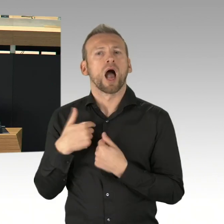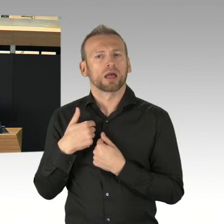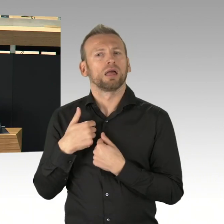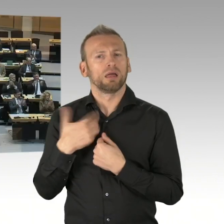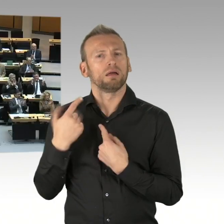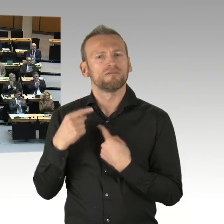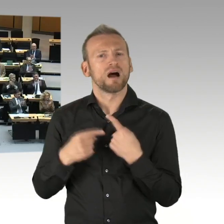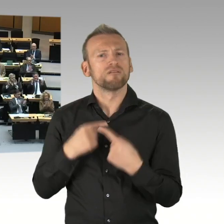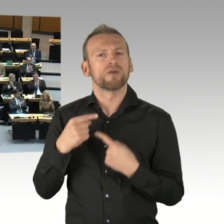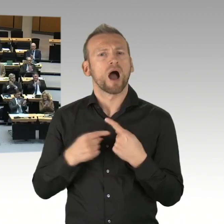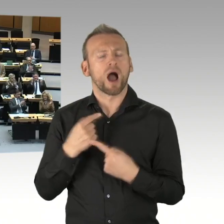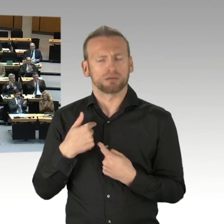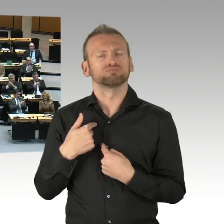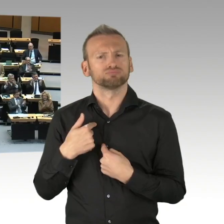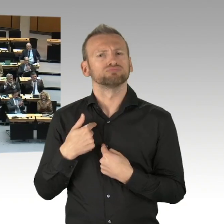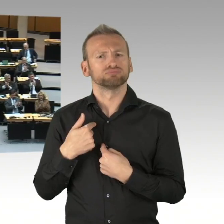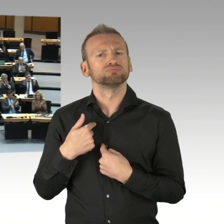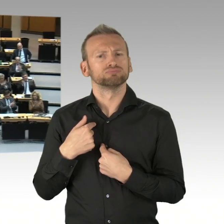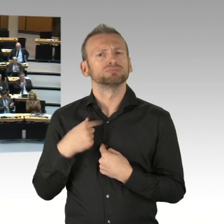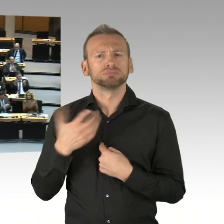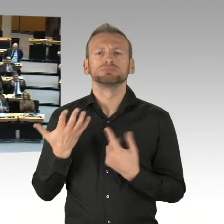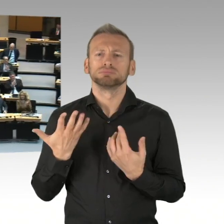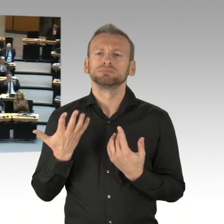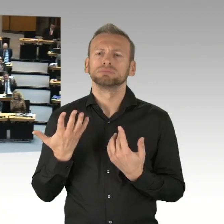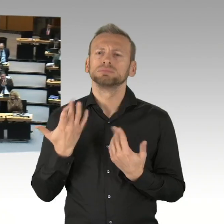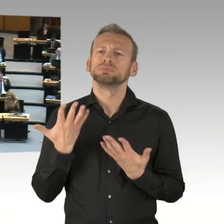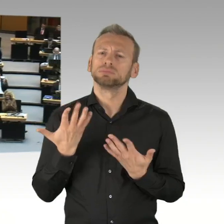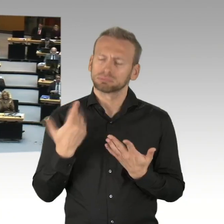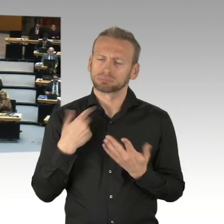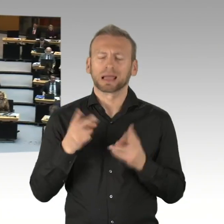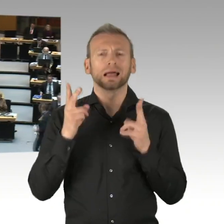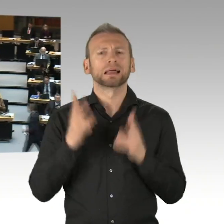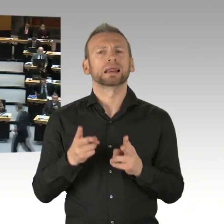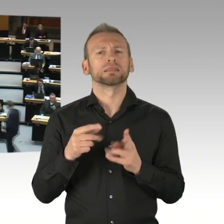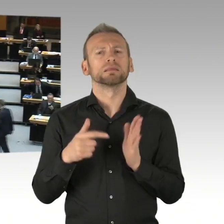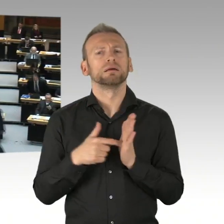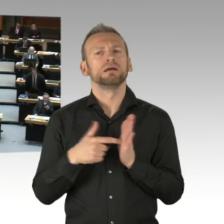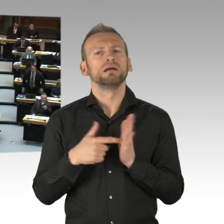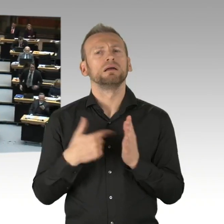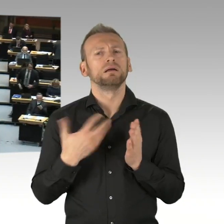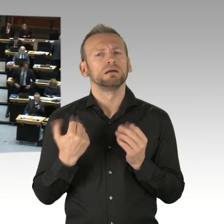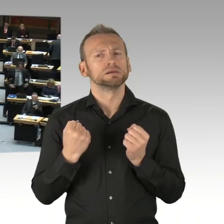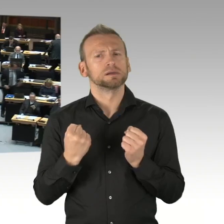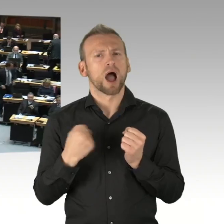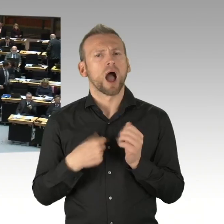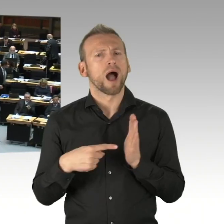(Präsidium) Gestatten Sie? Es ist jetzt vorbei. Für den Senat spricht nun Frau Senatorin Lompscher.